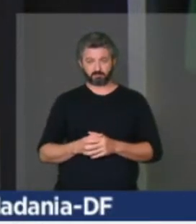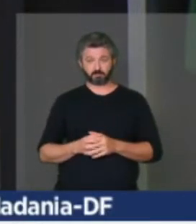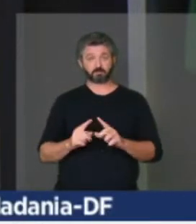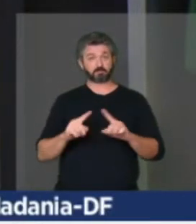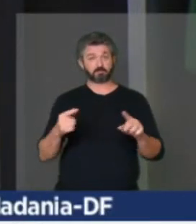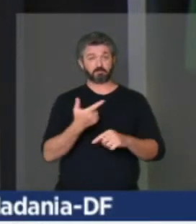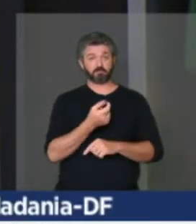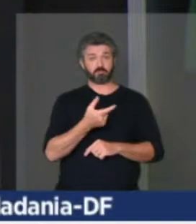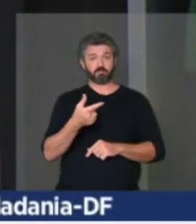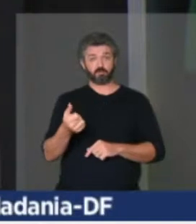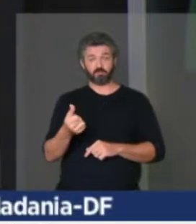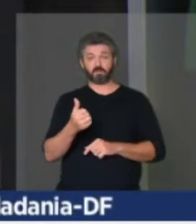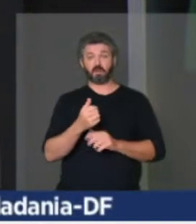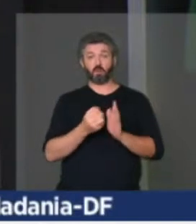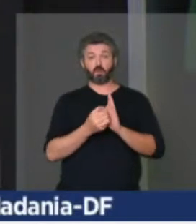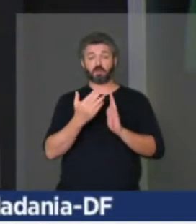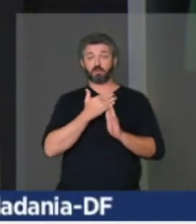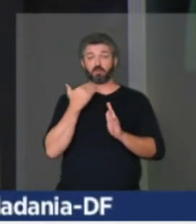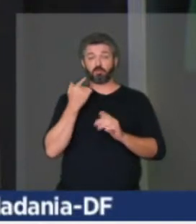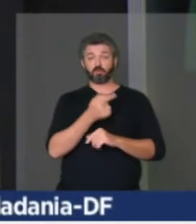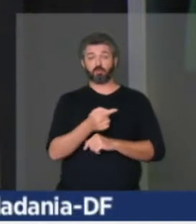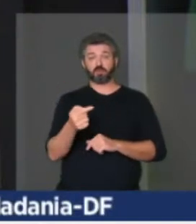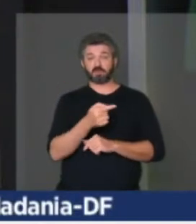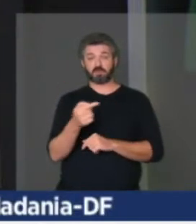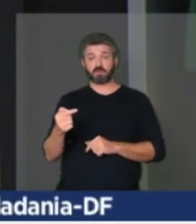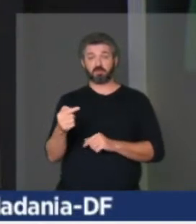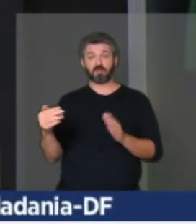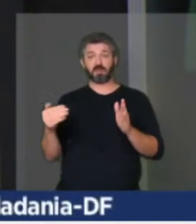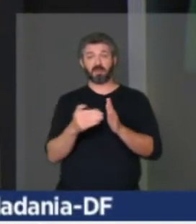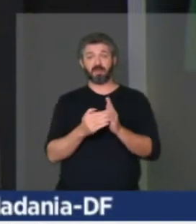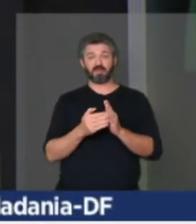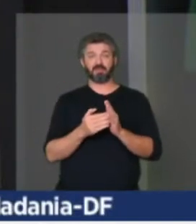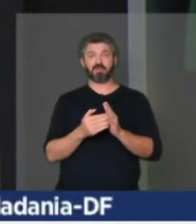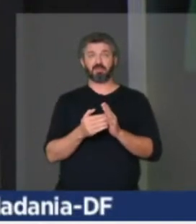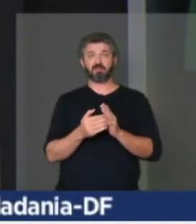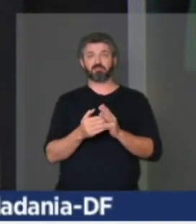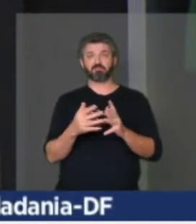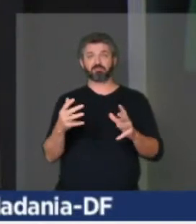SEMANA CHEGOU ATÉ 10 DE ABRIL, EM 25.8 NESTE GRUPO, TOTALIZANDO 361 ÓBITOS NESSE,